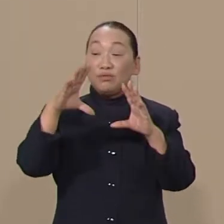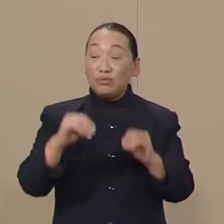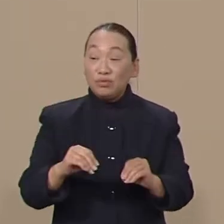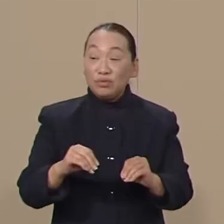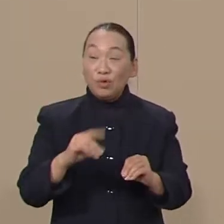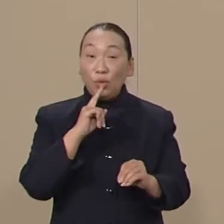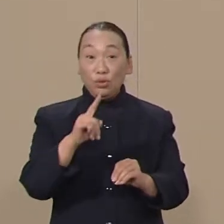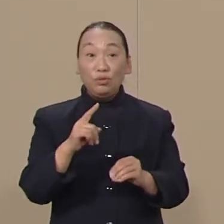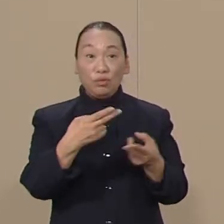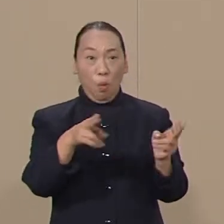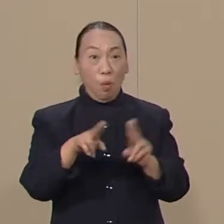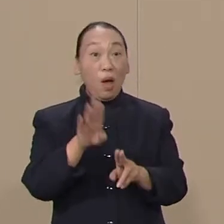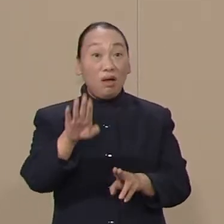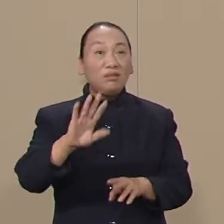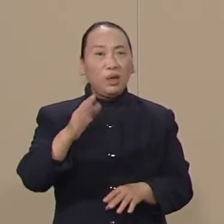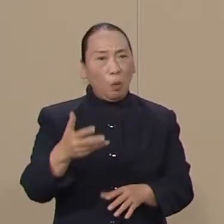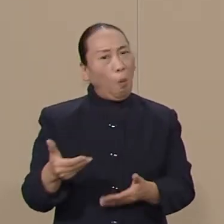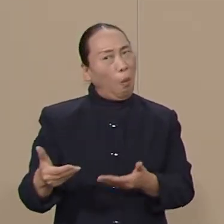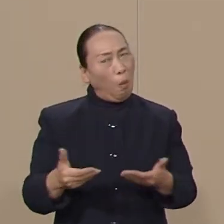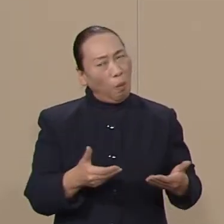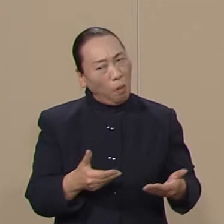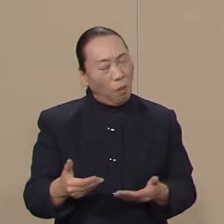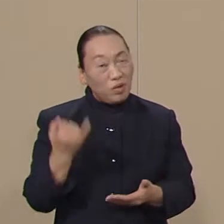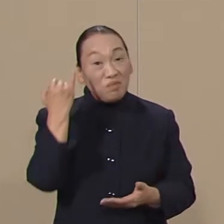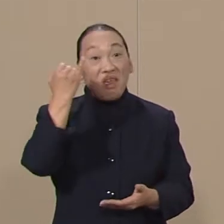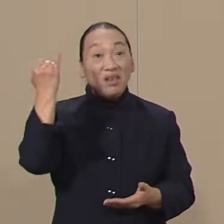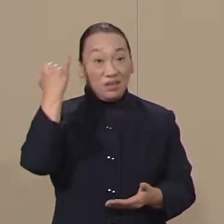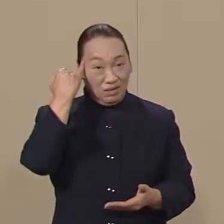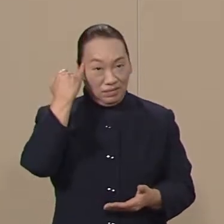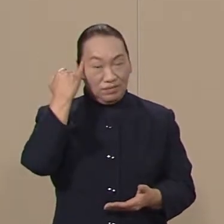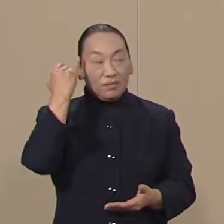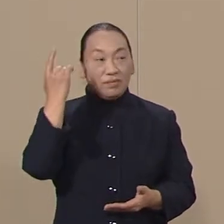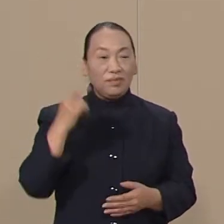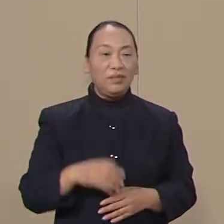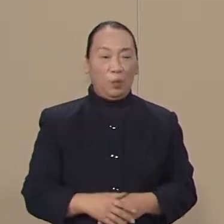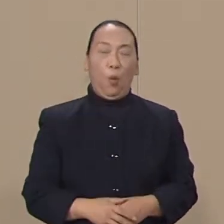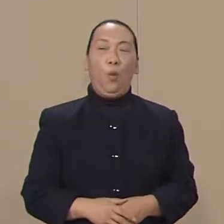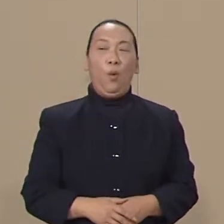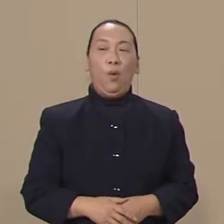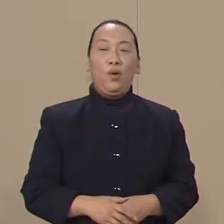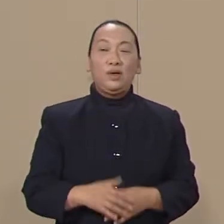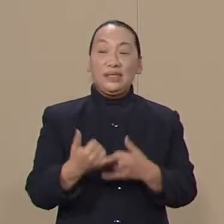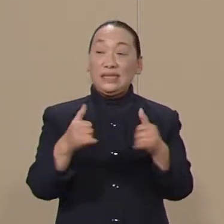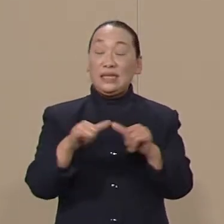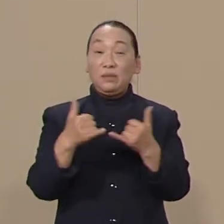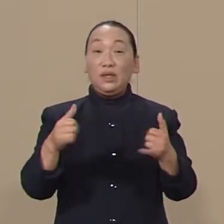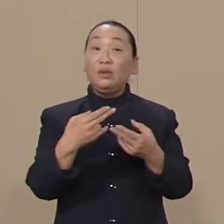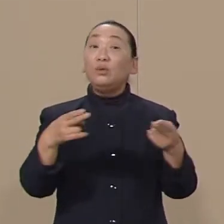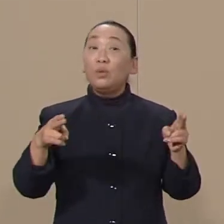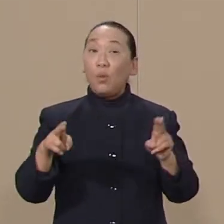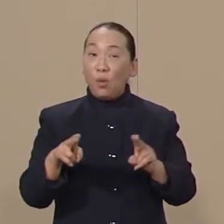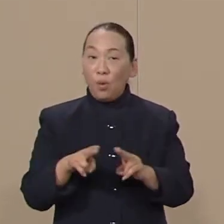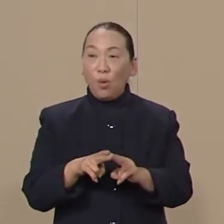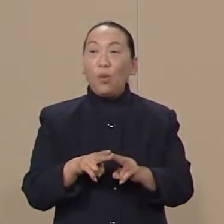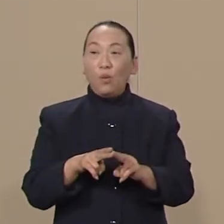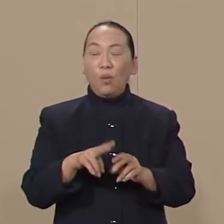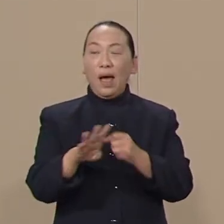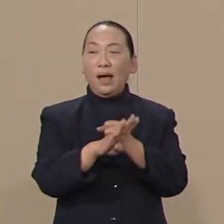結構ぶれてるところも あるんですけども まさにあの… 社民党はずっと 脱原発を貫いてきたと